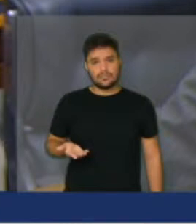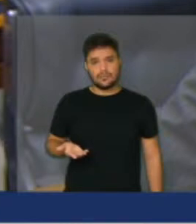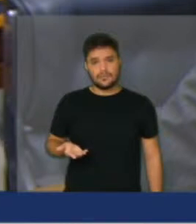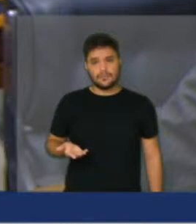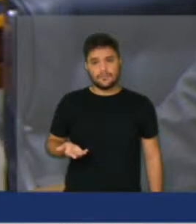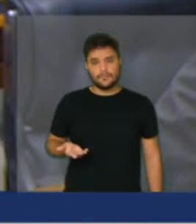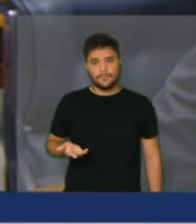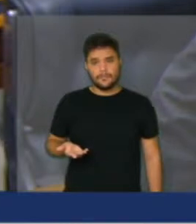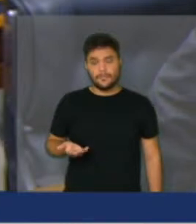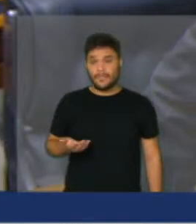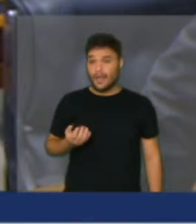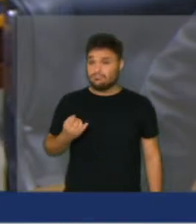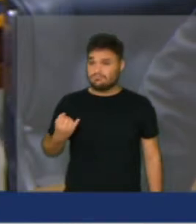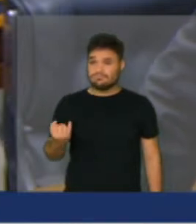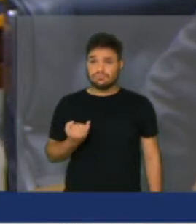FUNDAMENTAL A PRESENÇA DELE